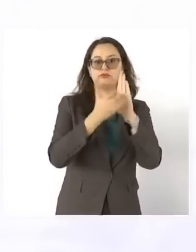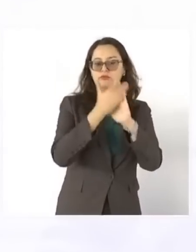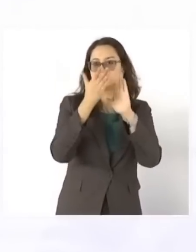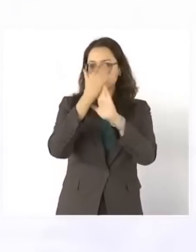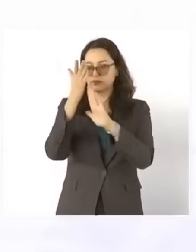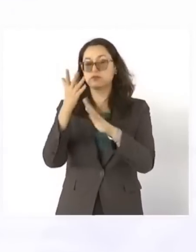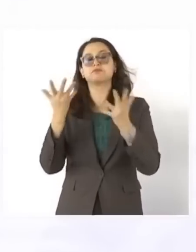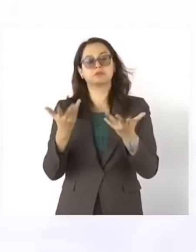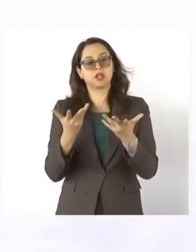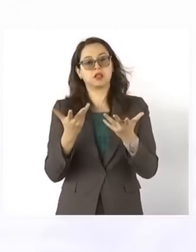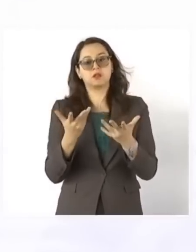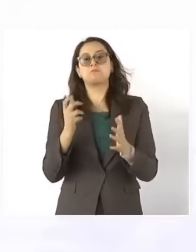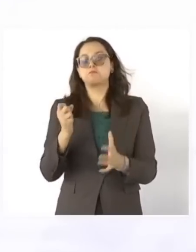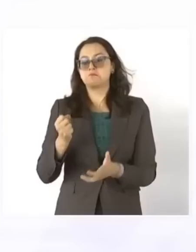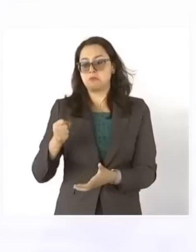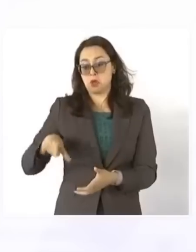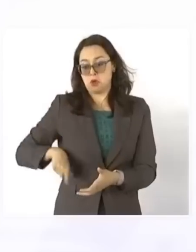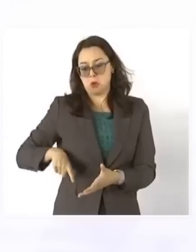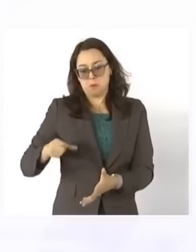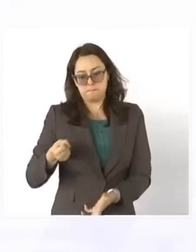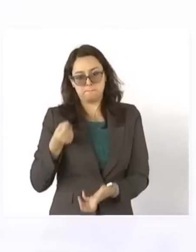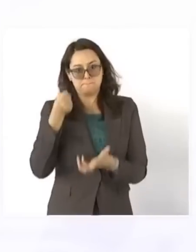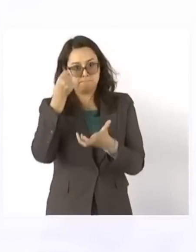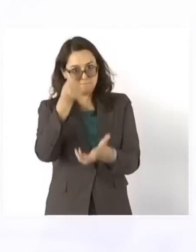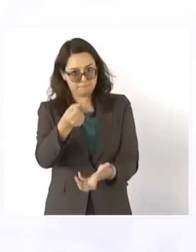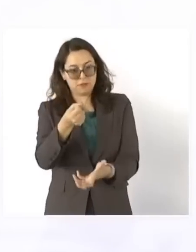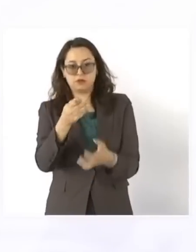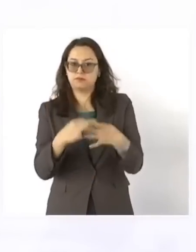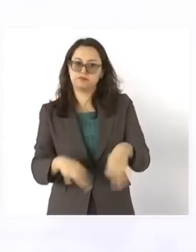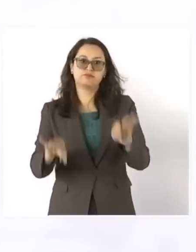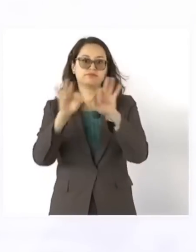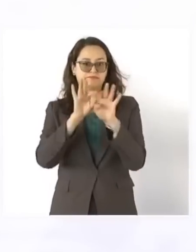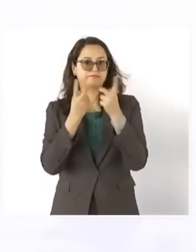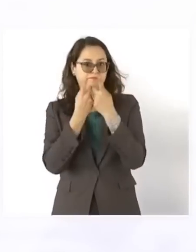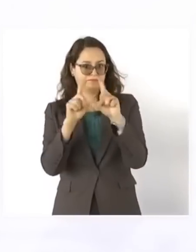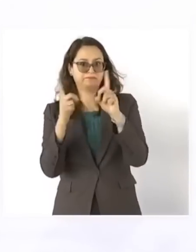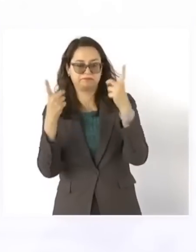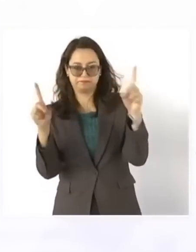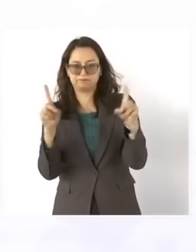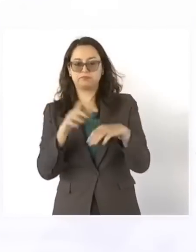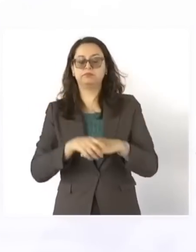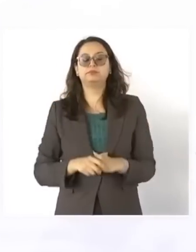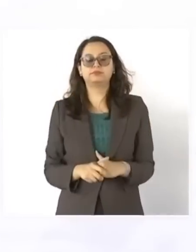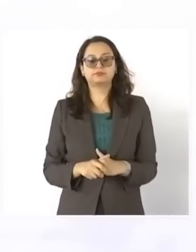renunciar a la inversión Pública que es fundamental para el desarrollo adelante